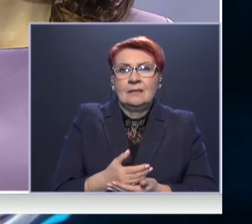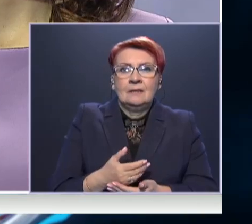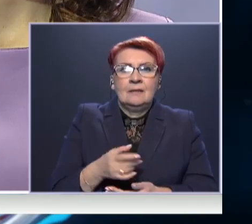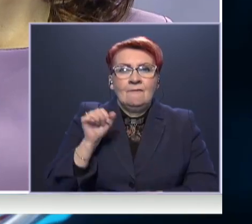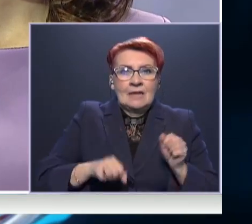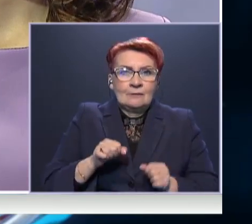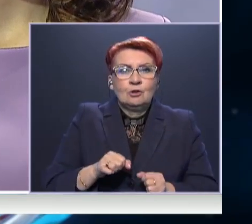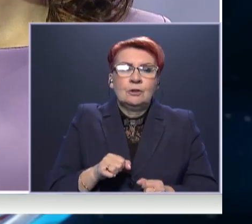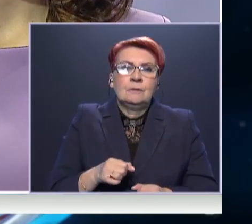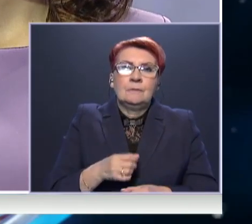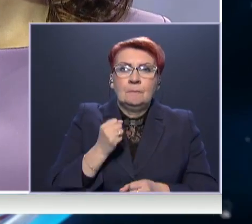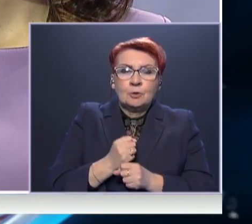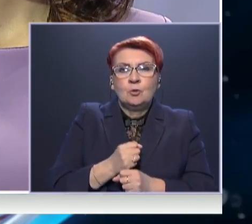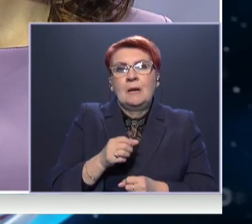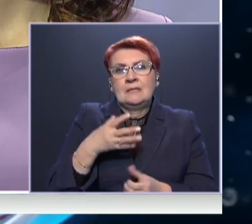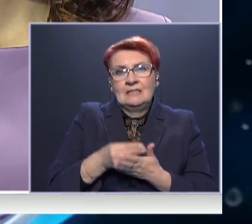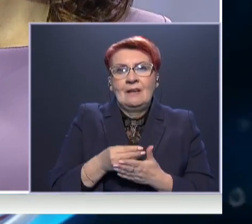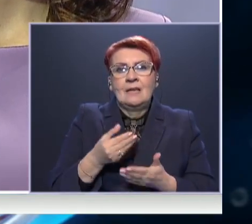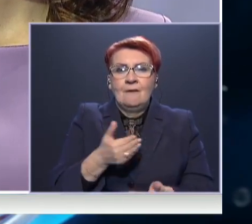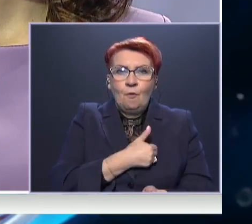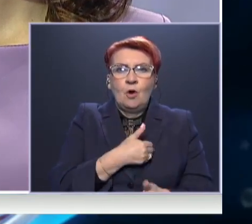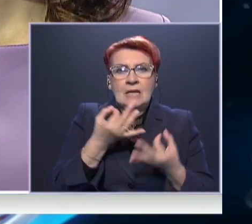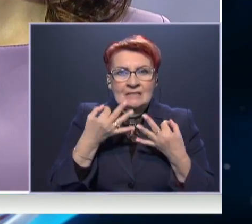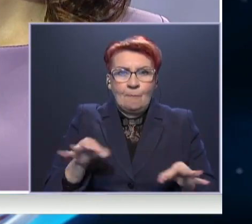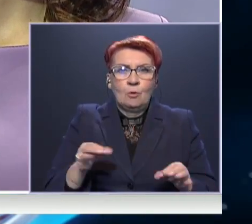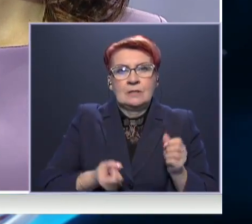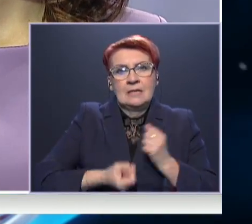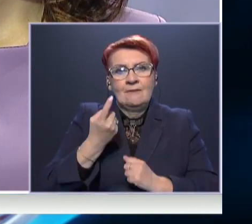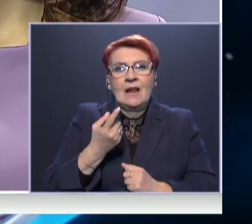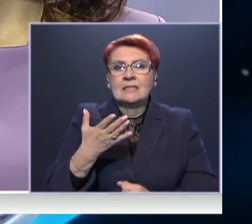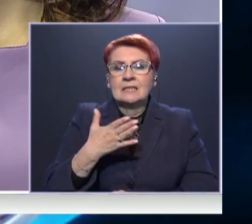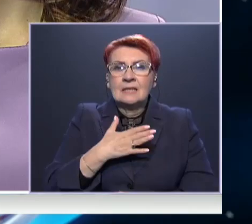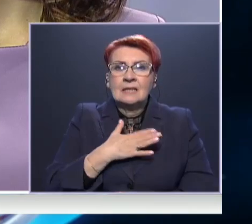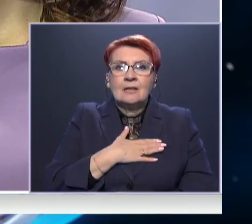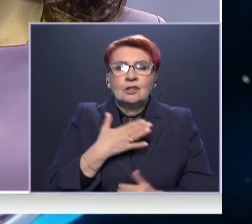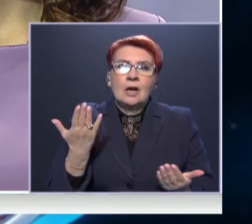по своей воле свободе являть какой-то компромисс является